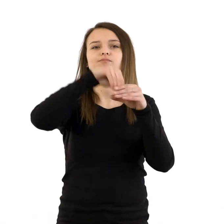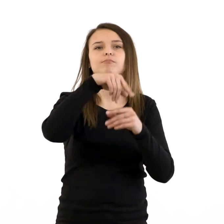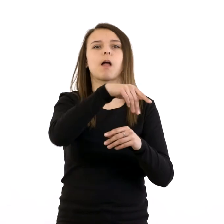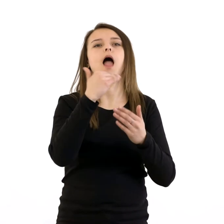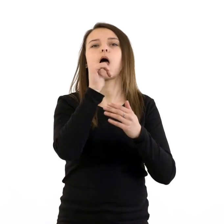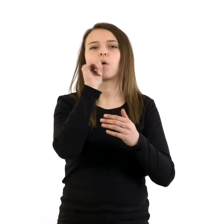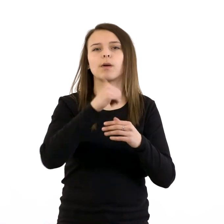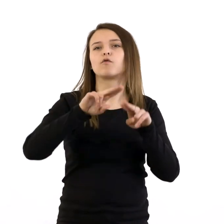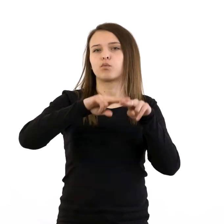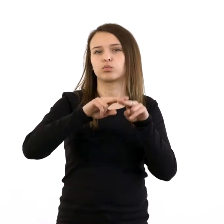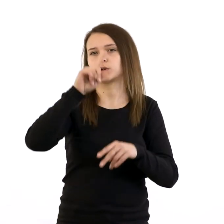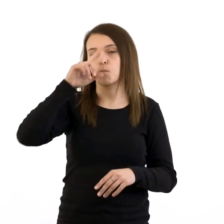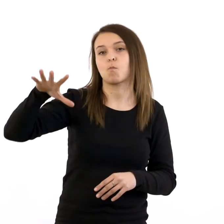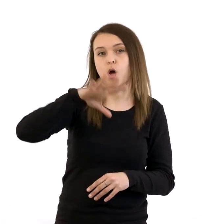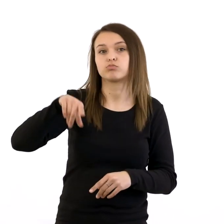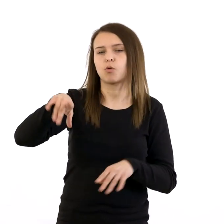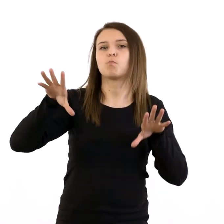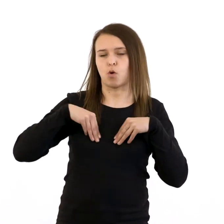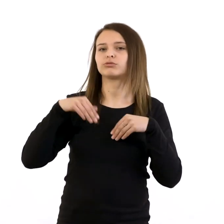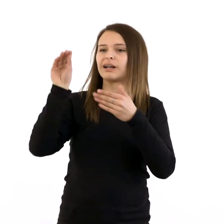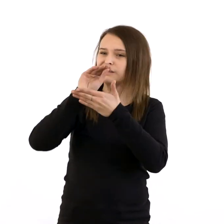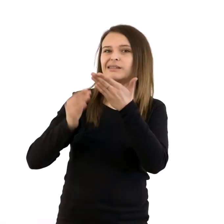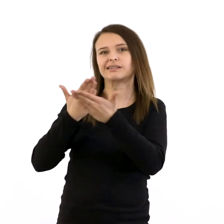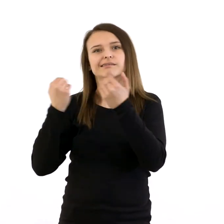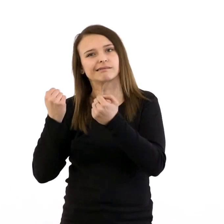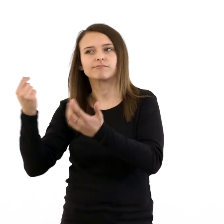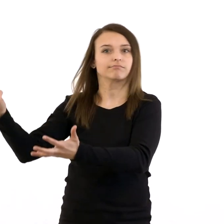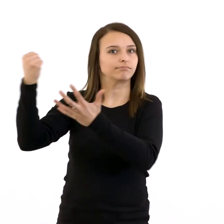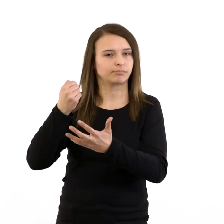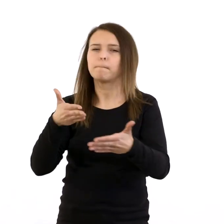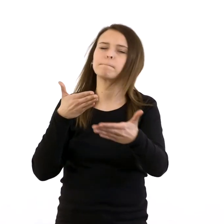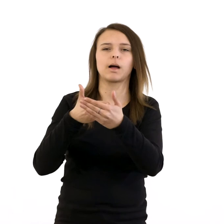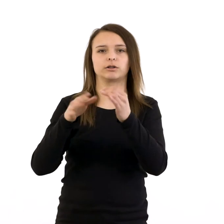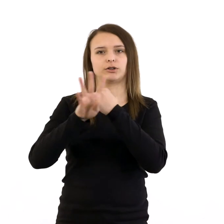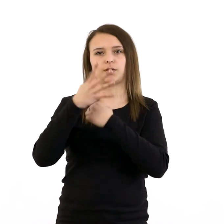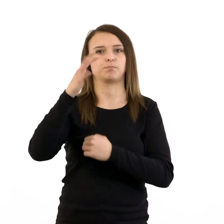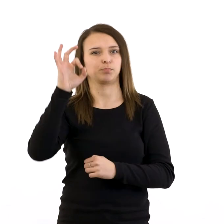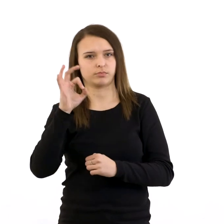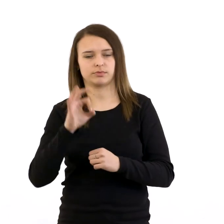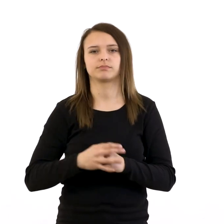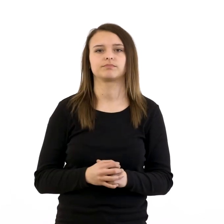np. w ramach Europejskiego Funduszu Społecznego – tutaj można starać się o dofinansowanie w maksymalnej wysokości 95%.